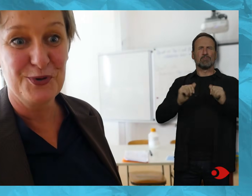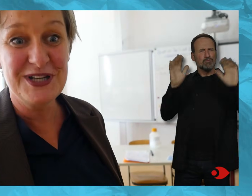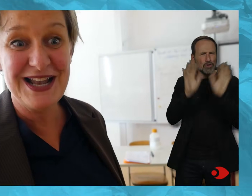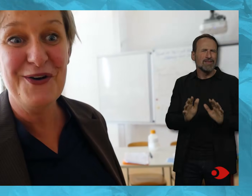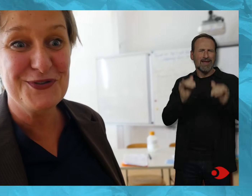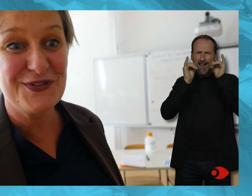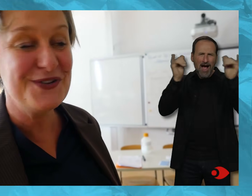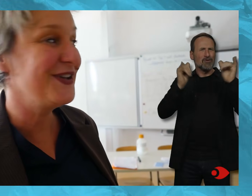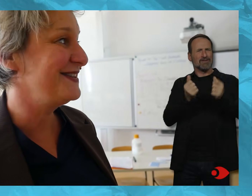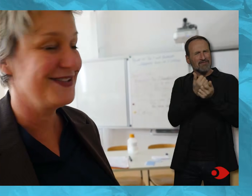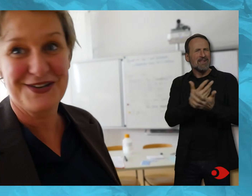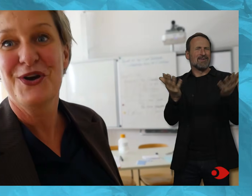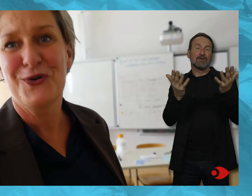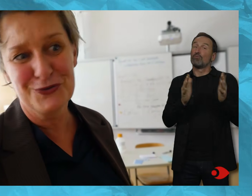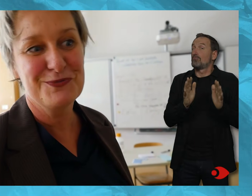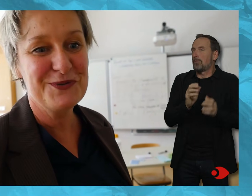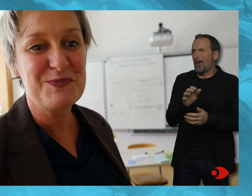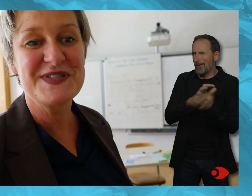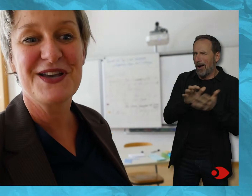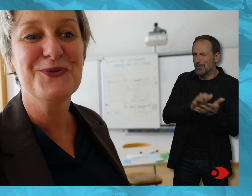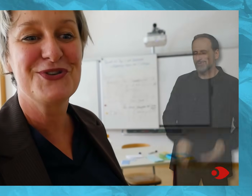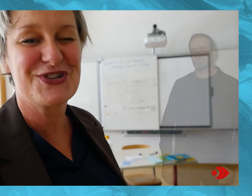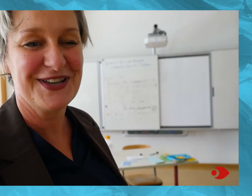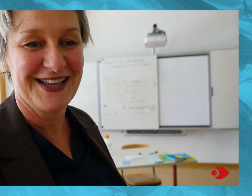Bunt, laut, vielfältig und manchmal chaotisch auch.